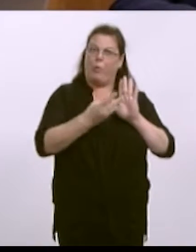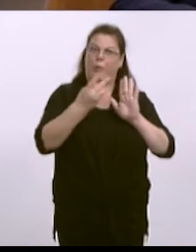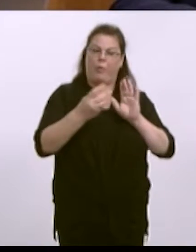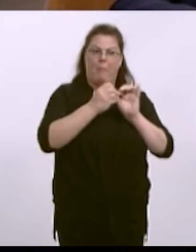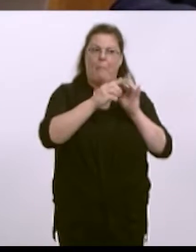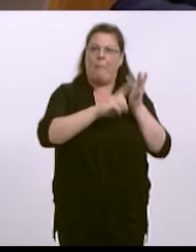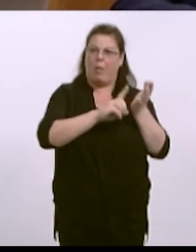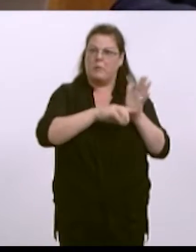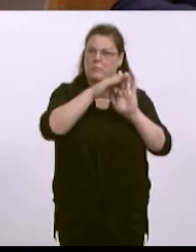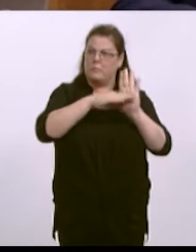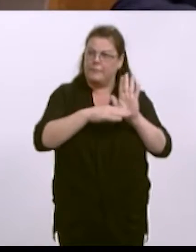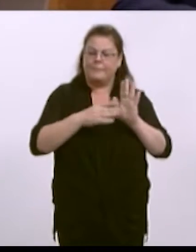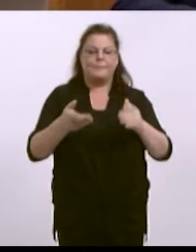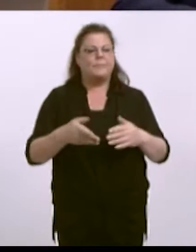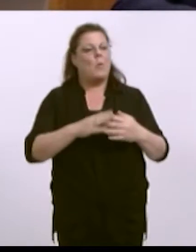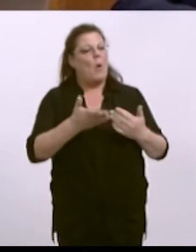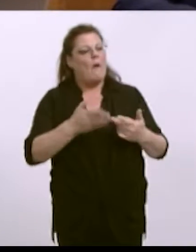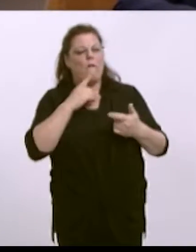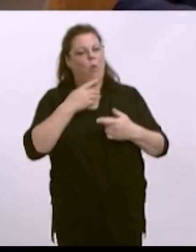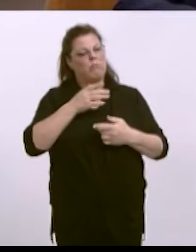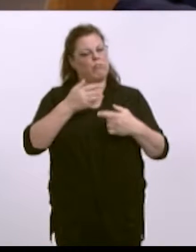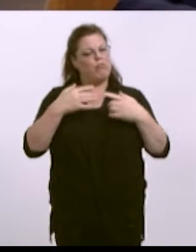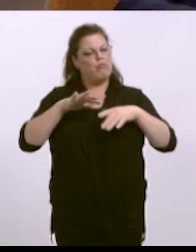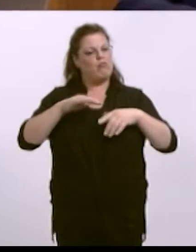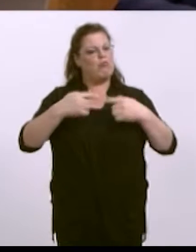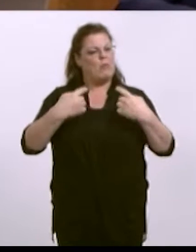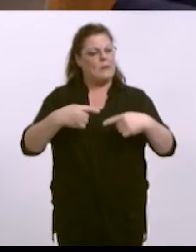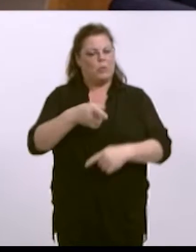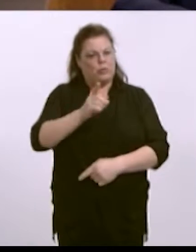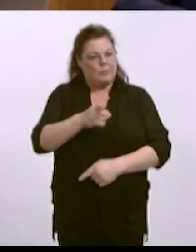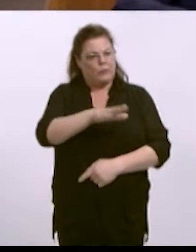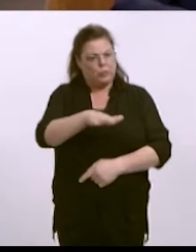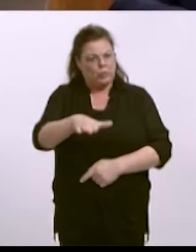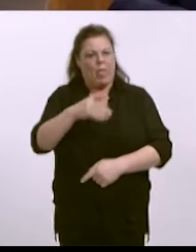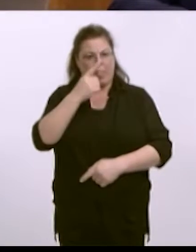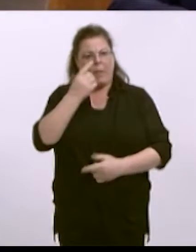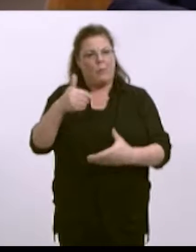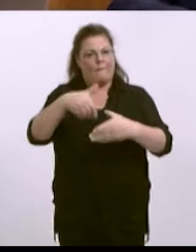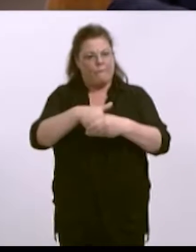rhaid i fi ddweud hynny, ond rydw i wedi dweud hyn oír blaen. Ynglyn ‚ír sefyllfa o ran